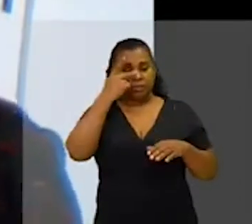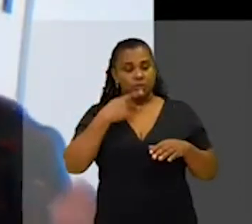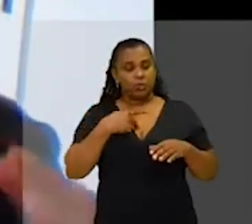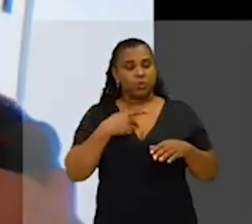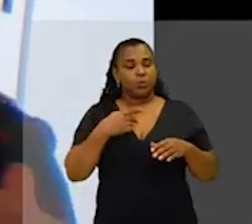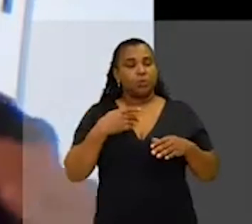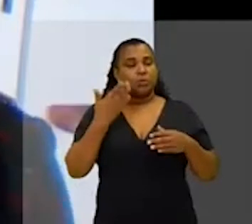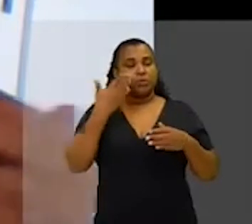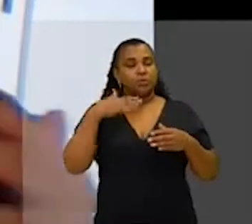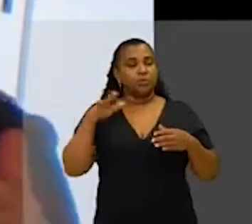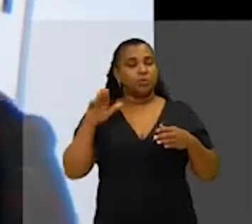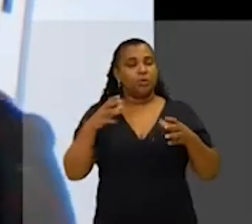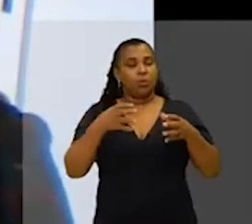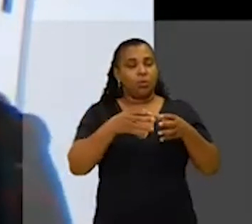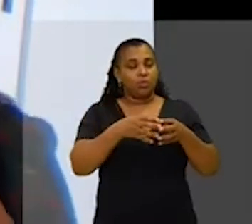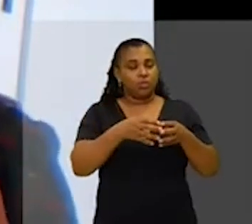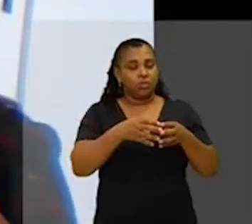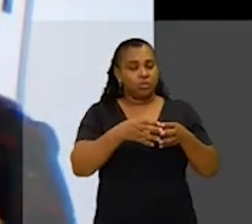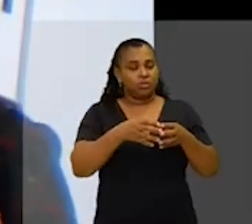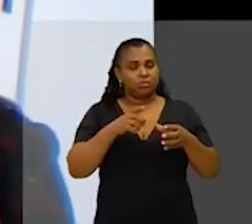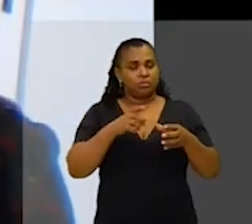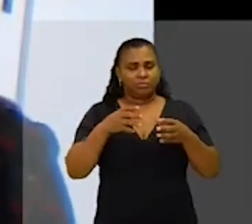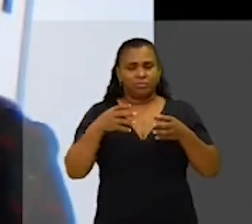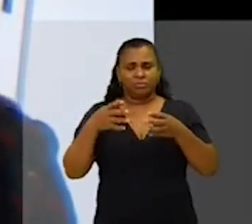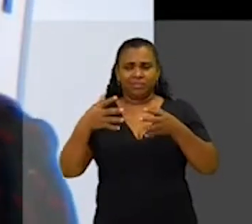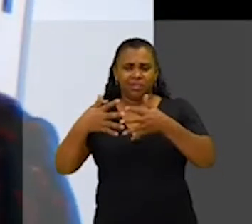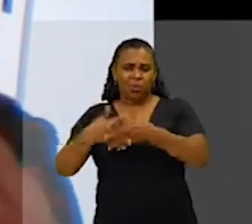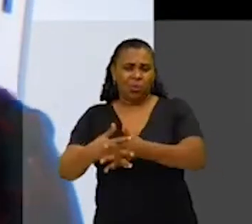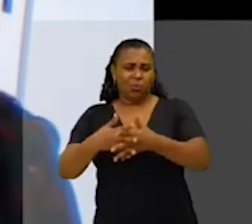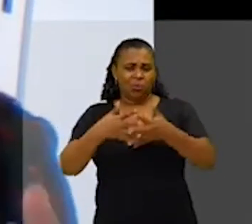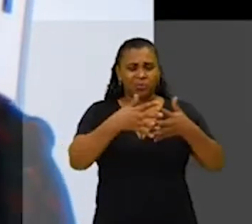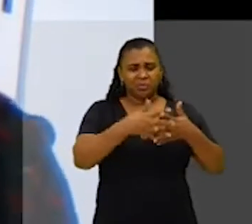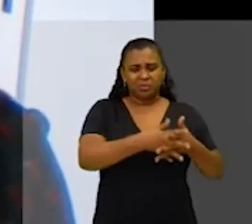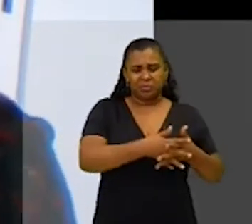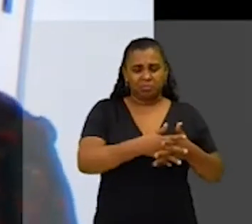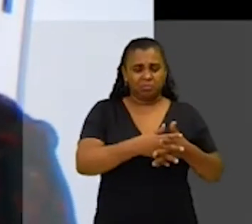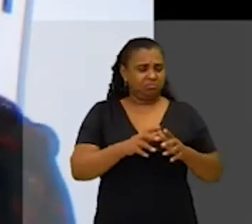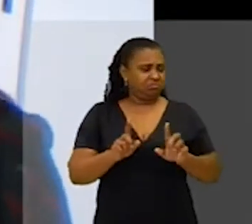são distintas muitas vezes são confundidos com os de baixo aqui que dizem respeito à